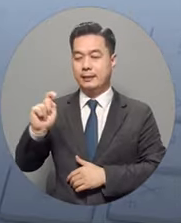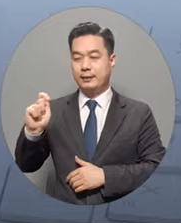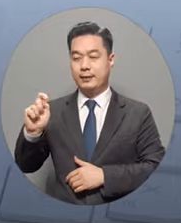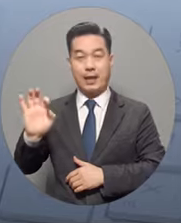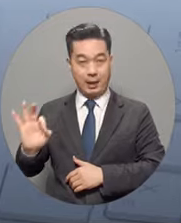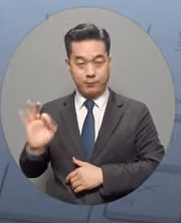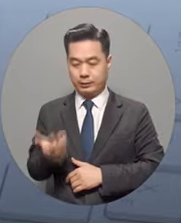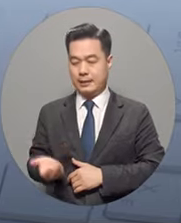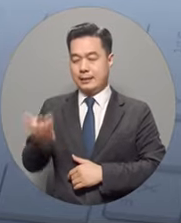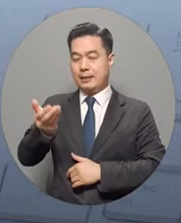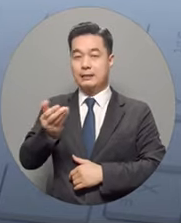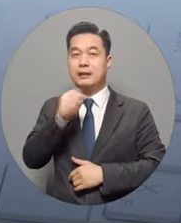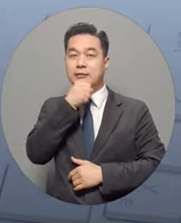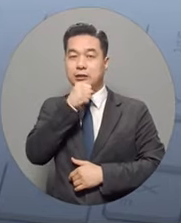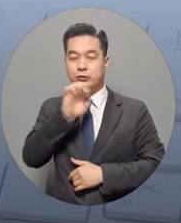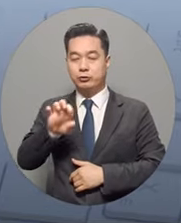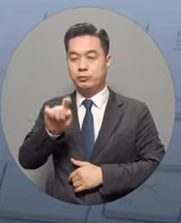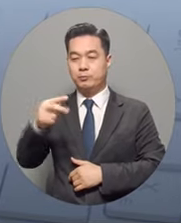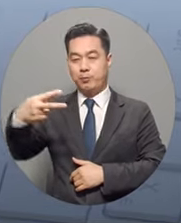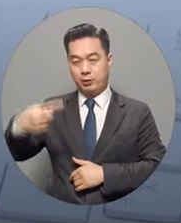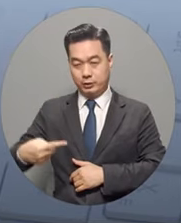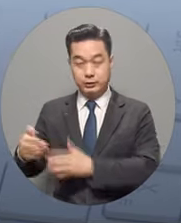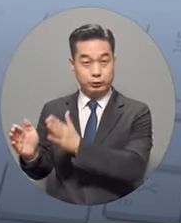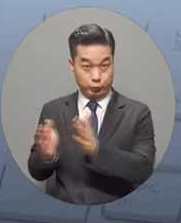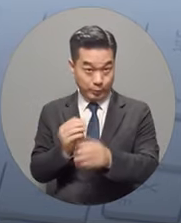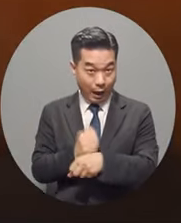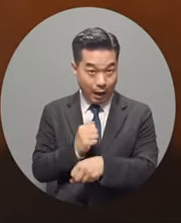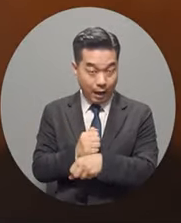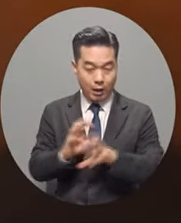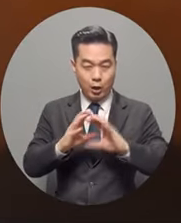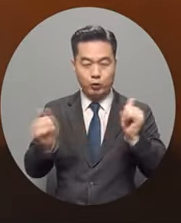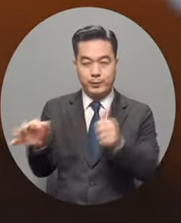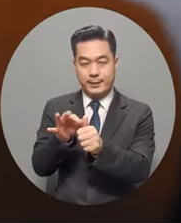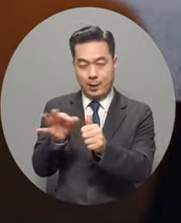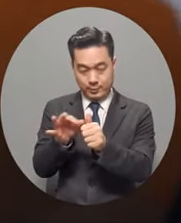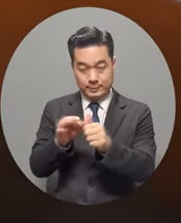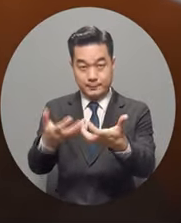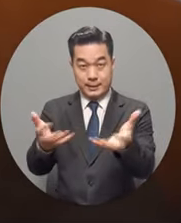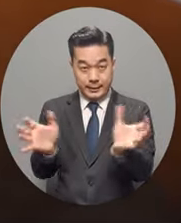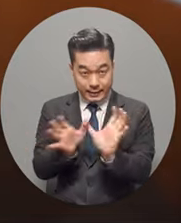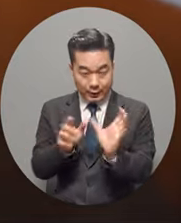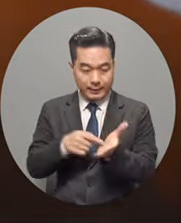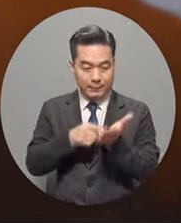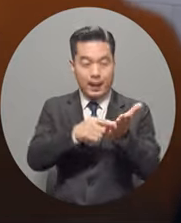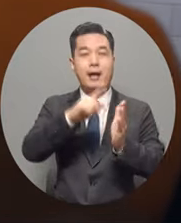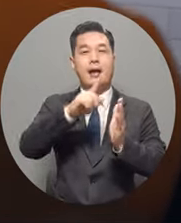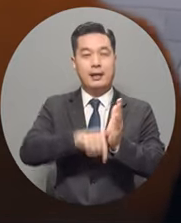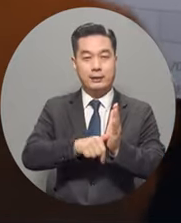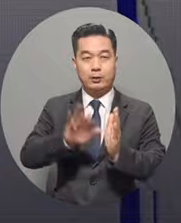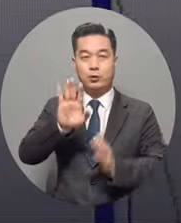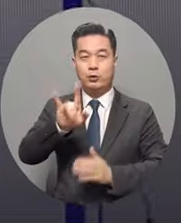추종하는 ETF, 즉 상장 지수 펀드를 상장하기로 했습니다. 국민연금 같은 기관들이 투자할 때도 밸류업 지수를 반영할 수 있도록 한다는